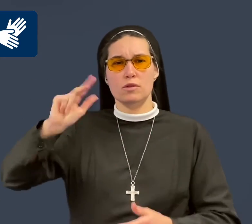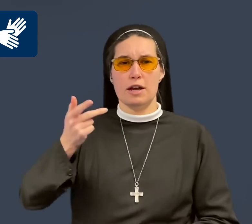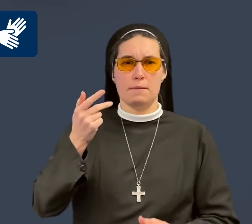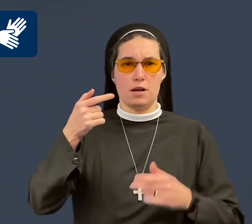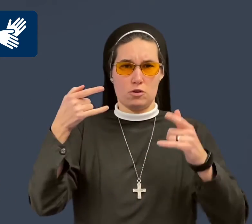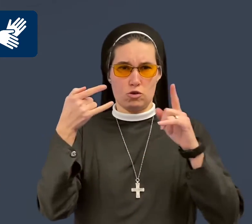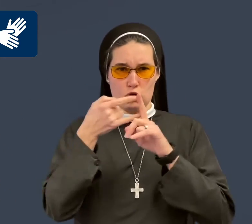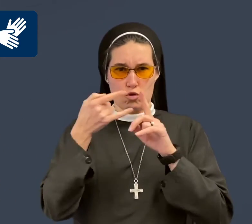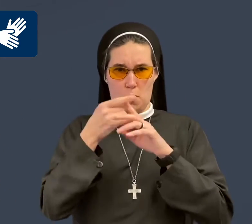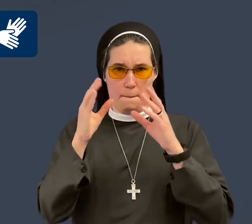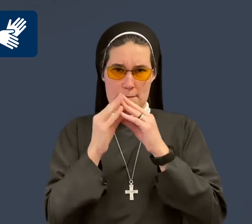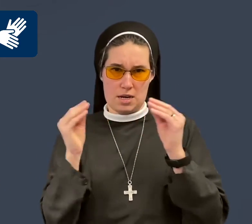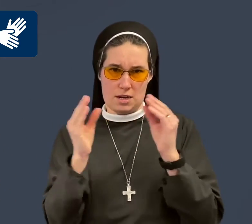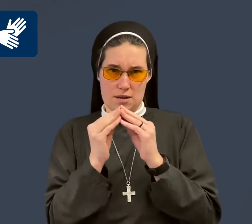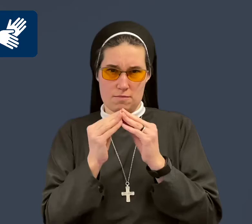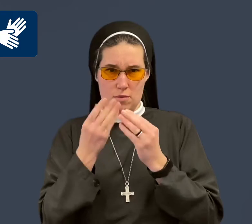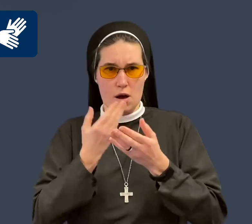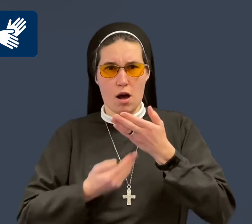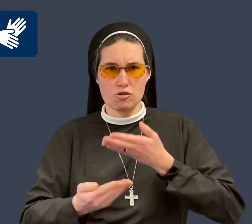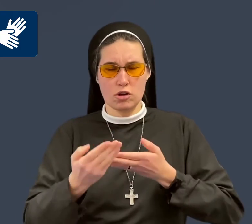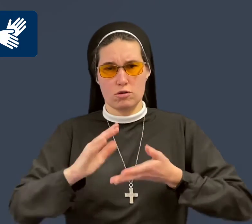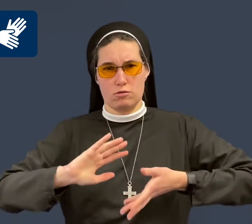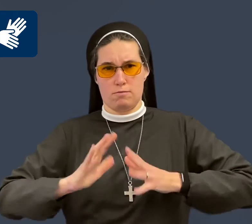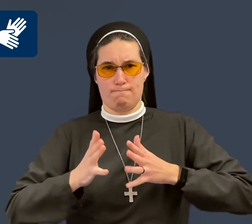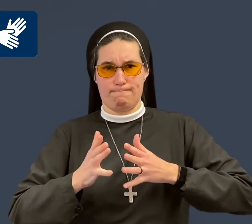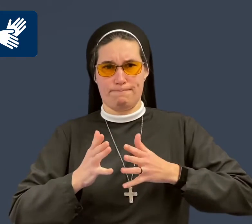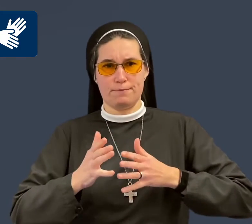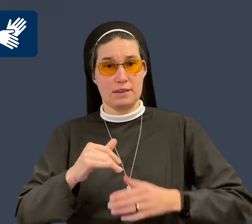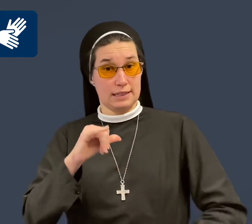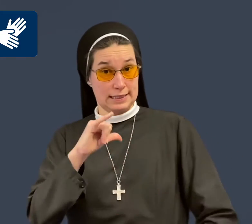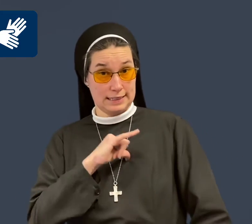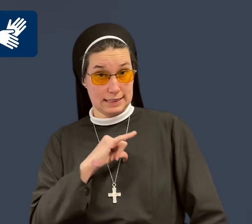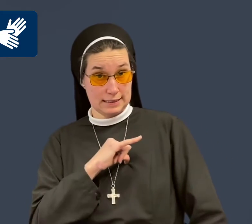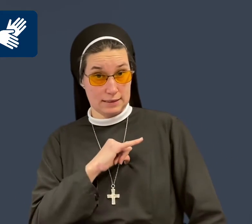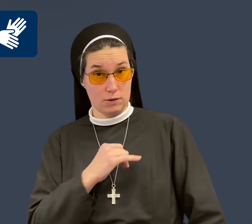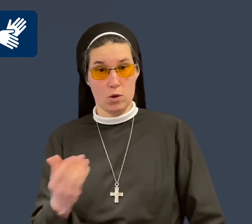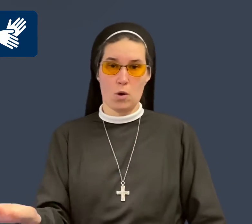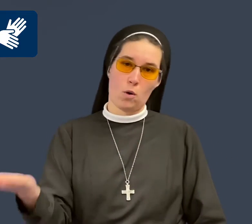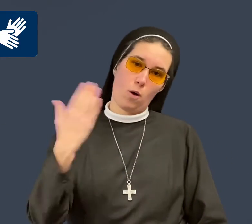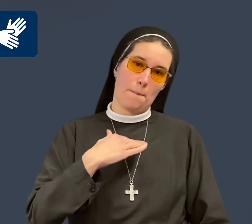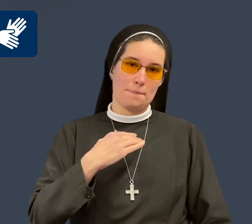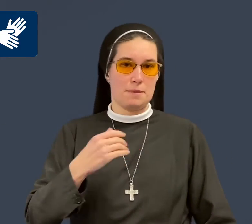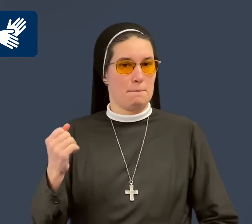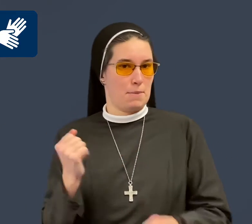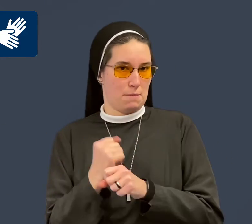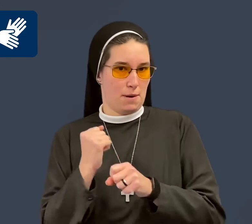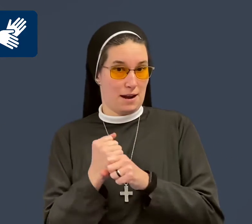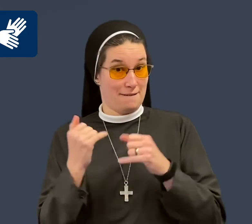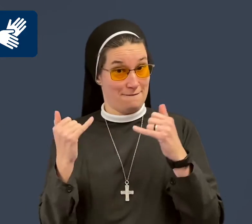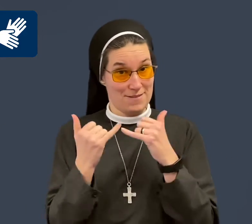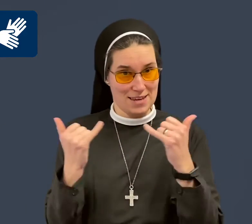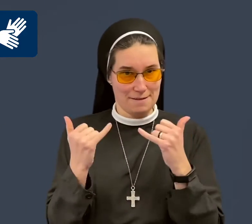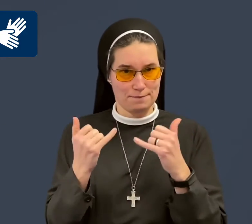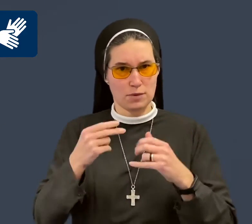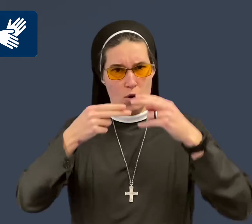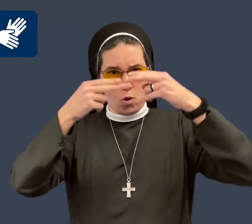Dazu ein Austausch auf Zoom mit anderen in Gebärdensprache Interessant für Dich? Komm mach mit!